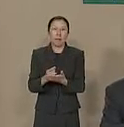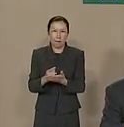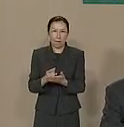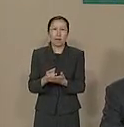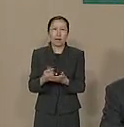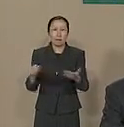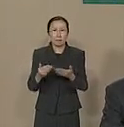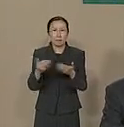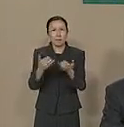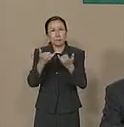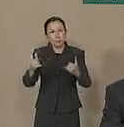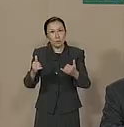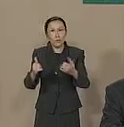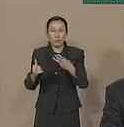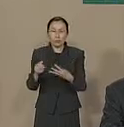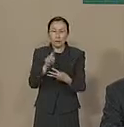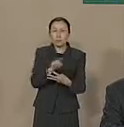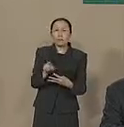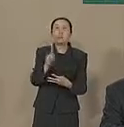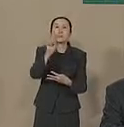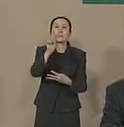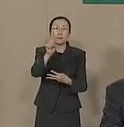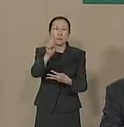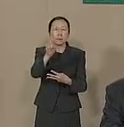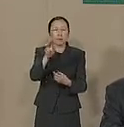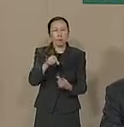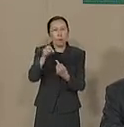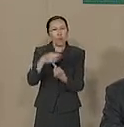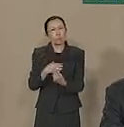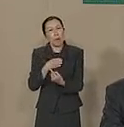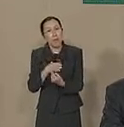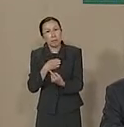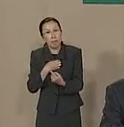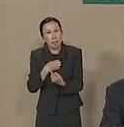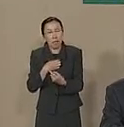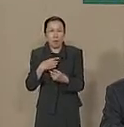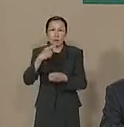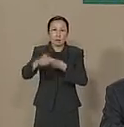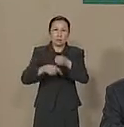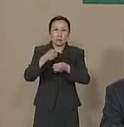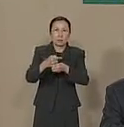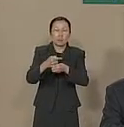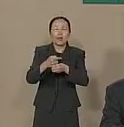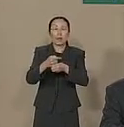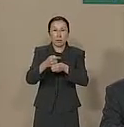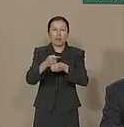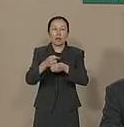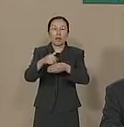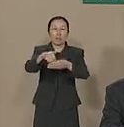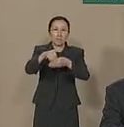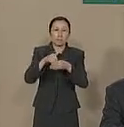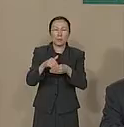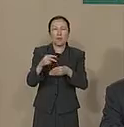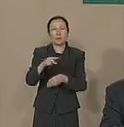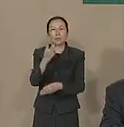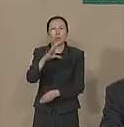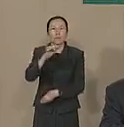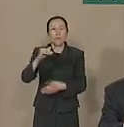3人に1人が 不安定雇用となり 年収200万円以下の 働く 貧困層といわれる人々が